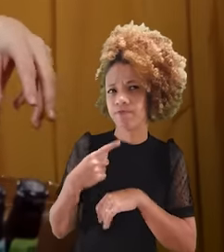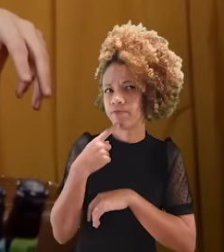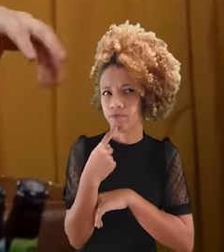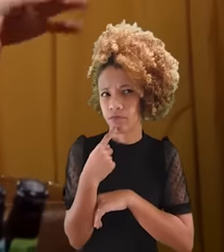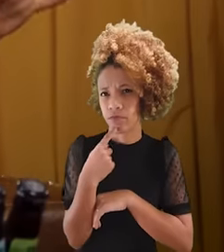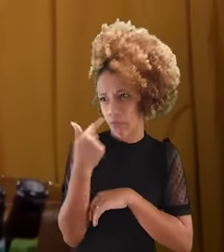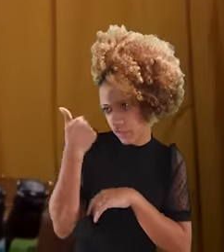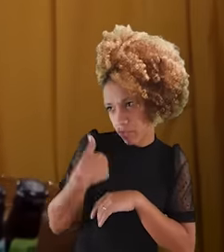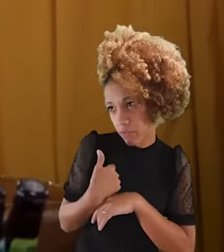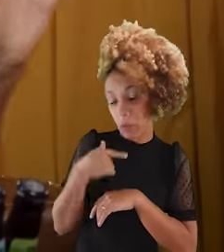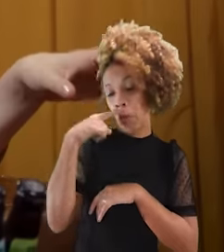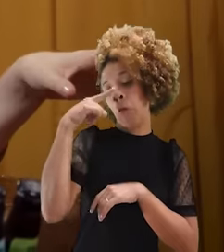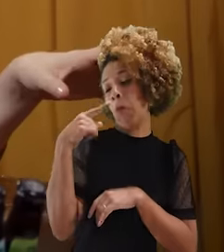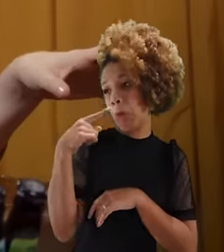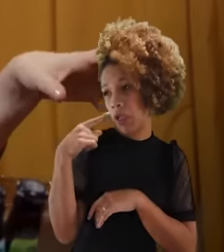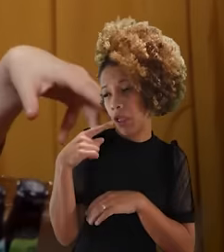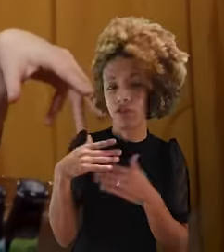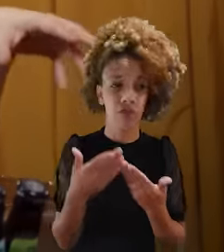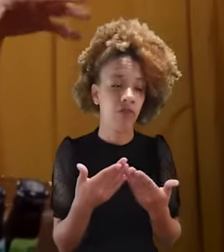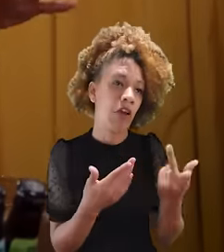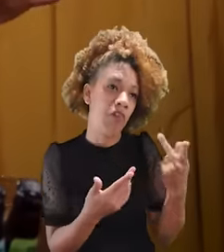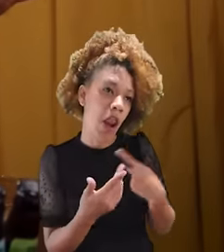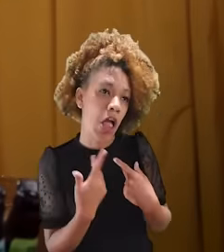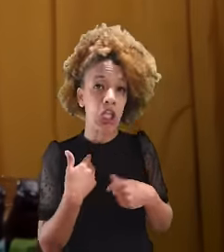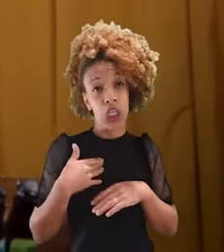que eu sou a rainha da cocada preta num dia vão dizer que eu sou o cocô do cavalo do bandido no